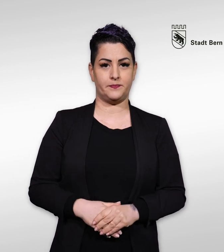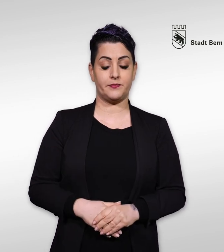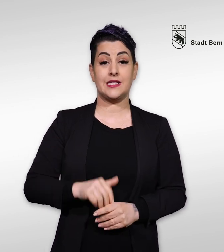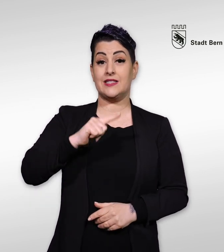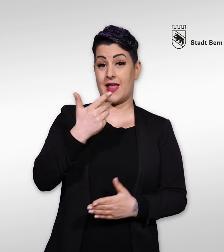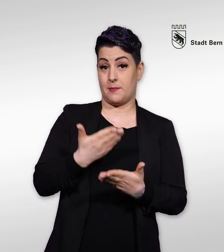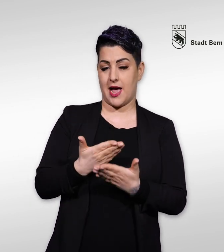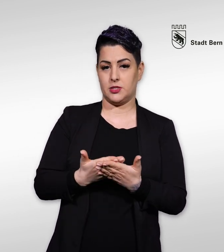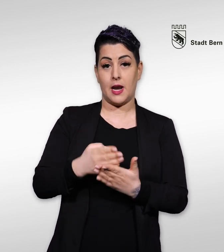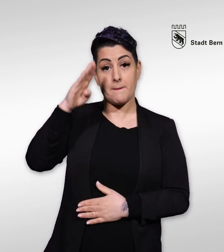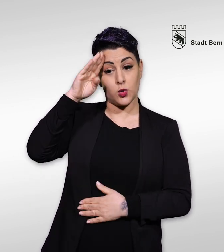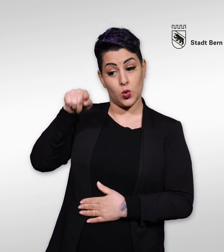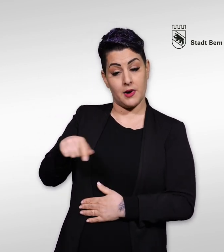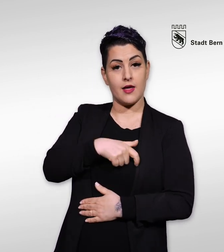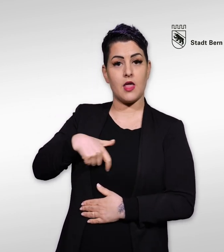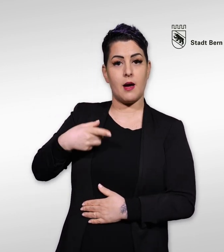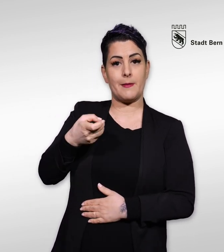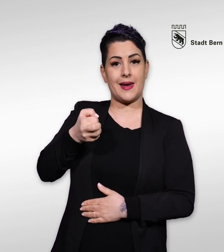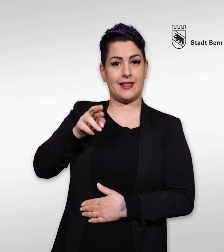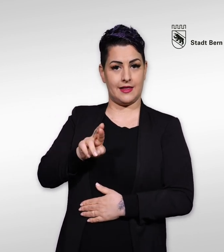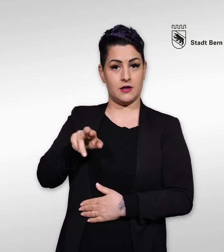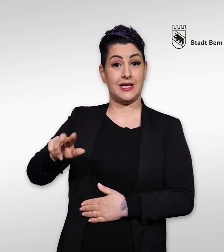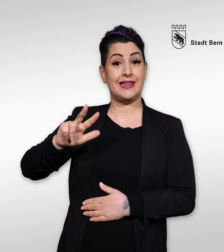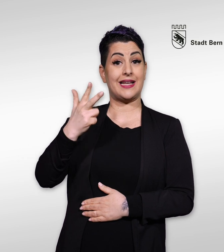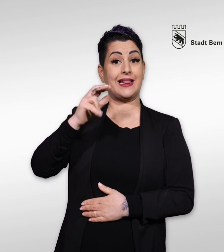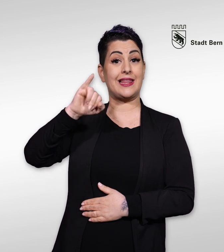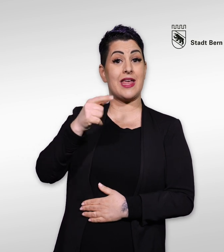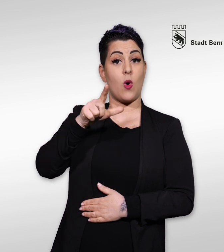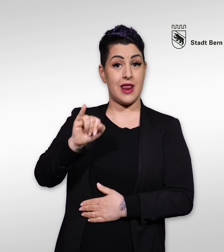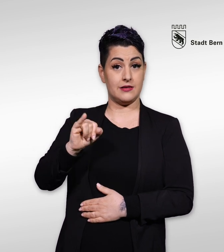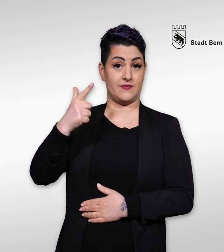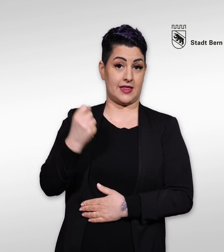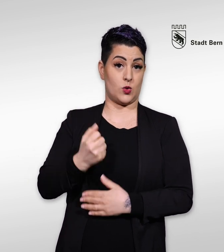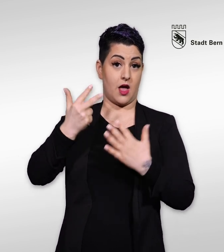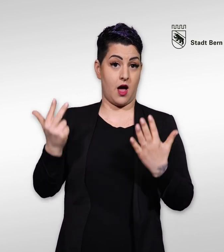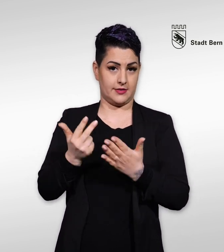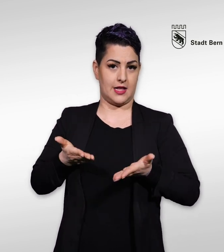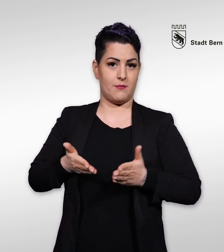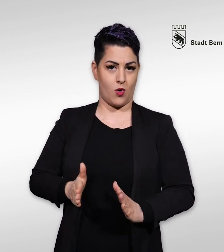• Peter ist am 3. Juli 2018 geboren.